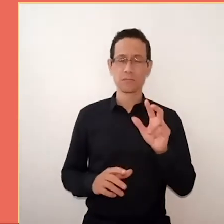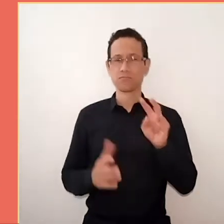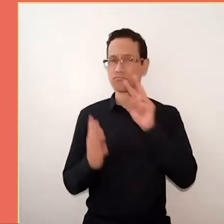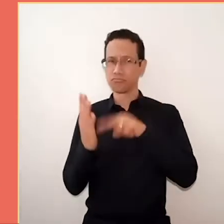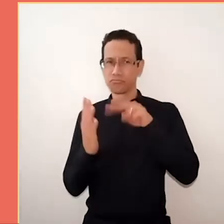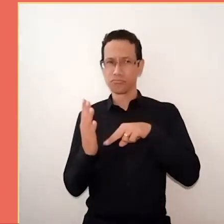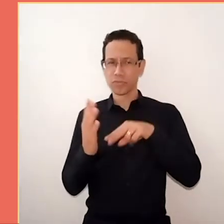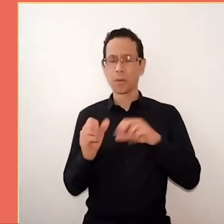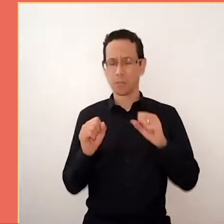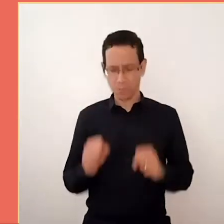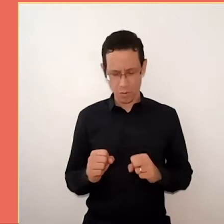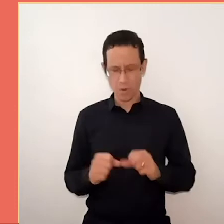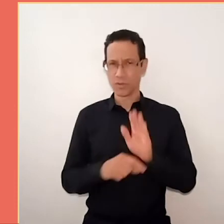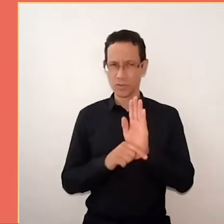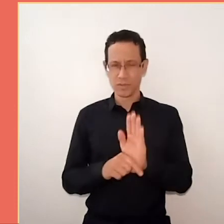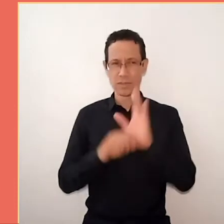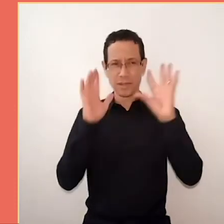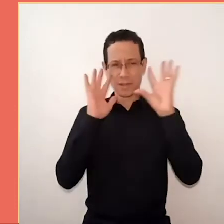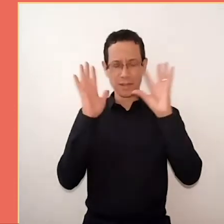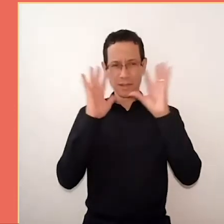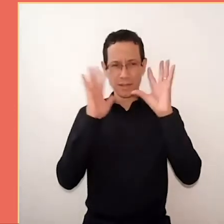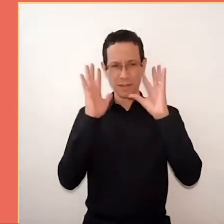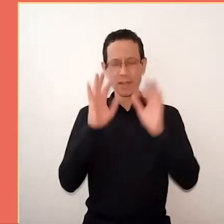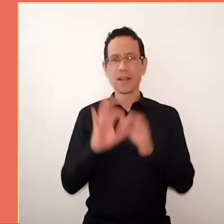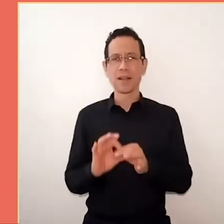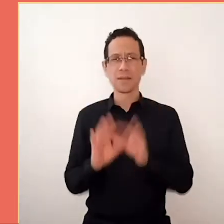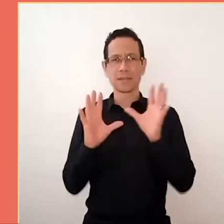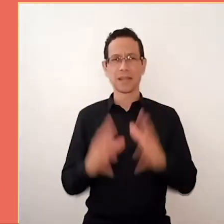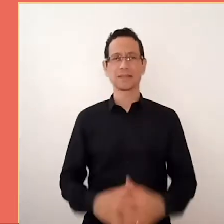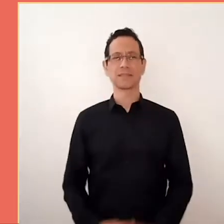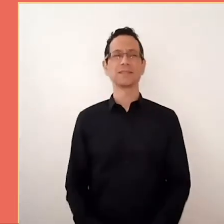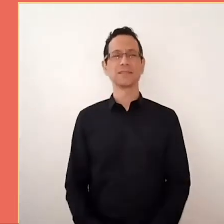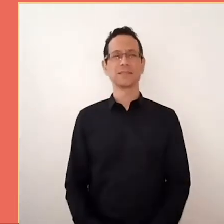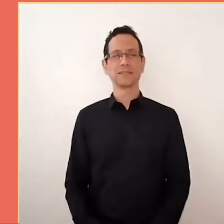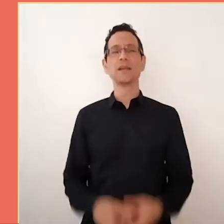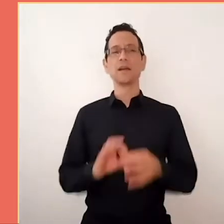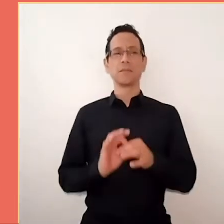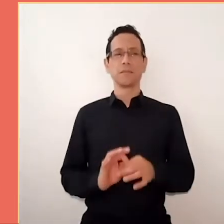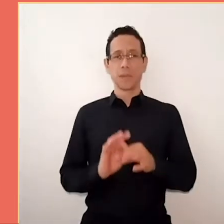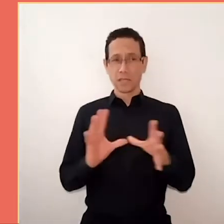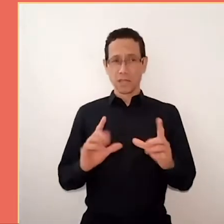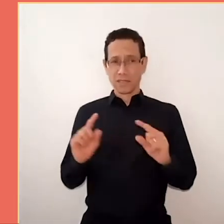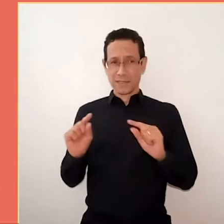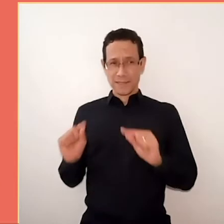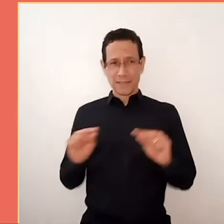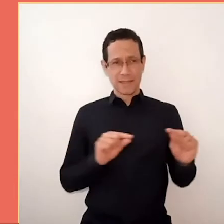pode provocar essa reflexão sobre liberdade? E liberdade de quem? E pra que?